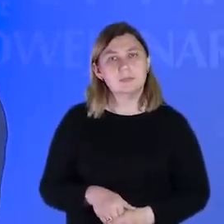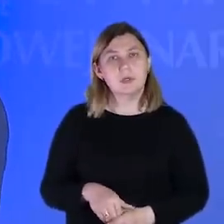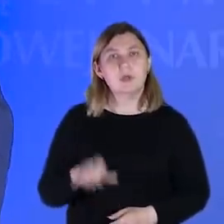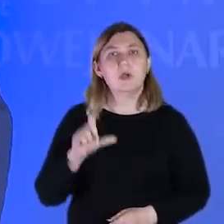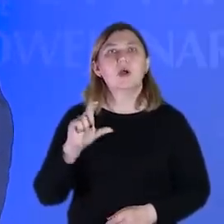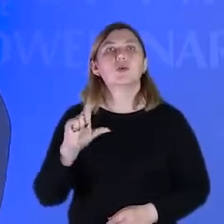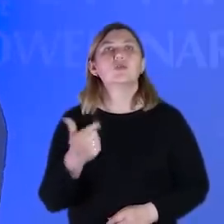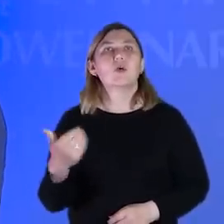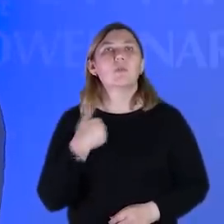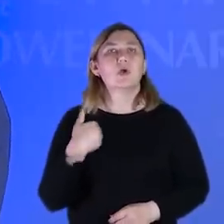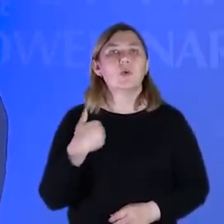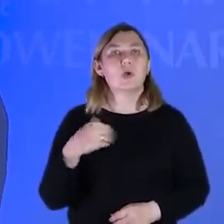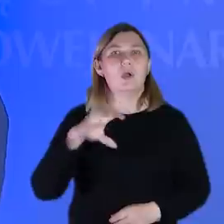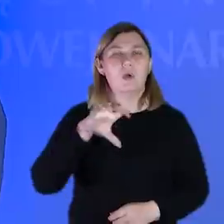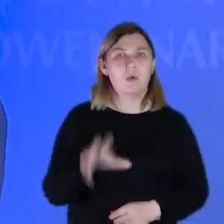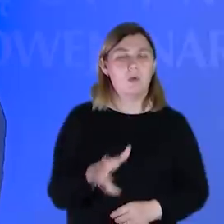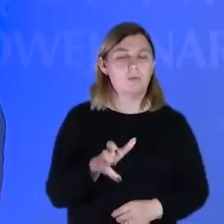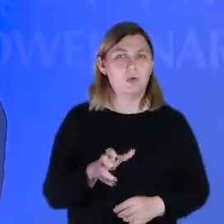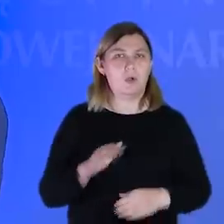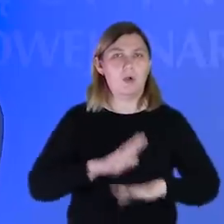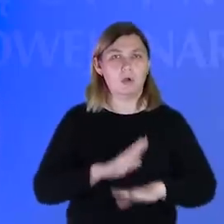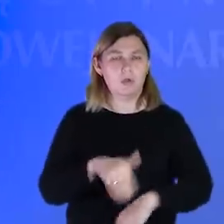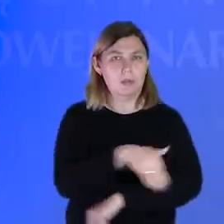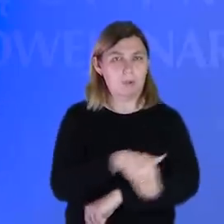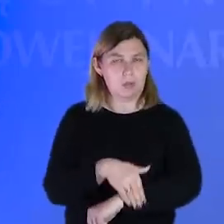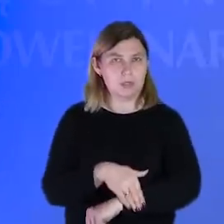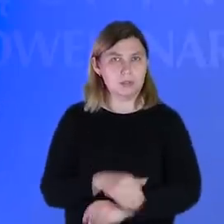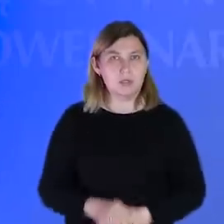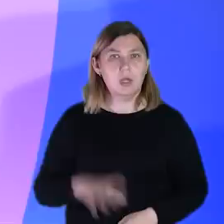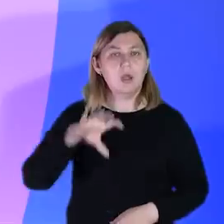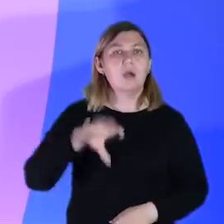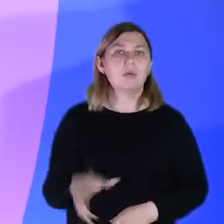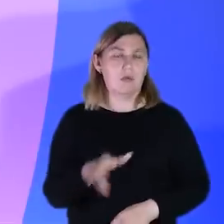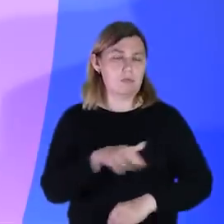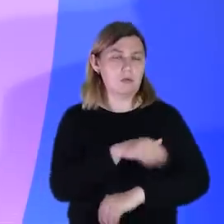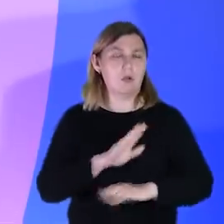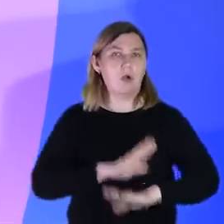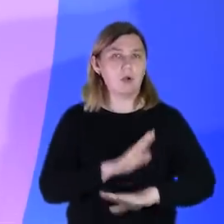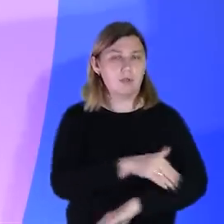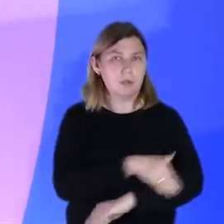czym był Korpus Ochrony Pogranicza? -Korpus Ochrony Pogranicza to specjalna